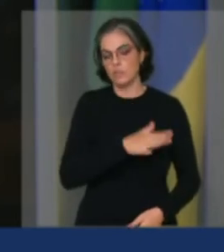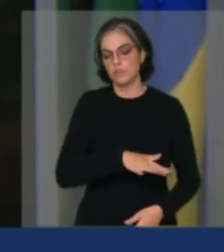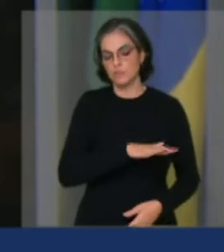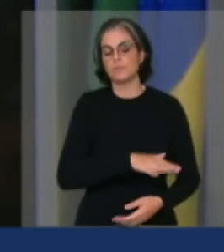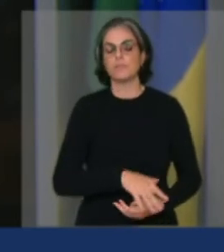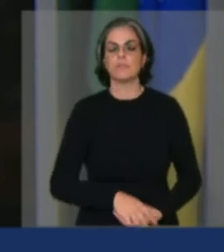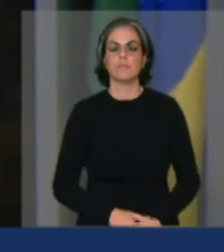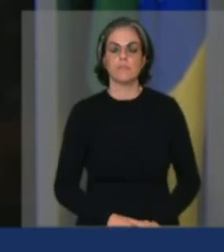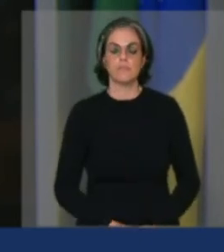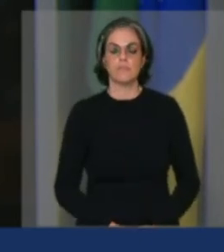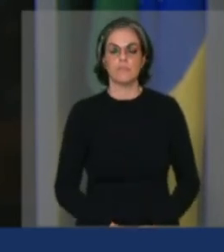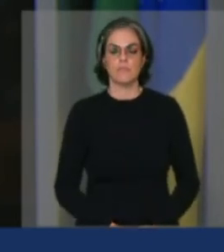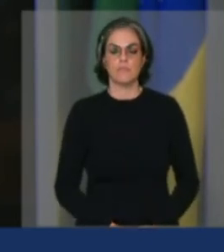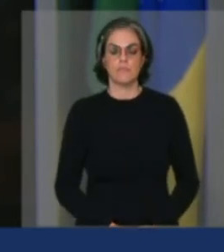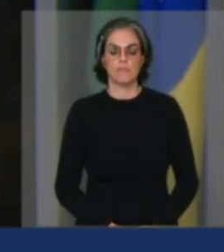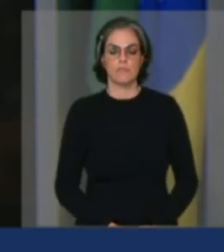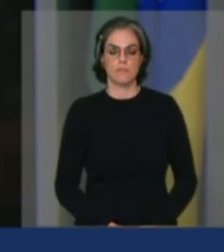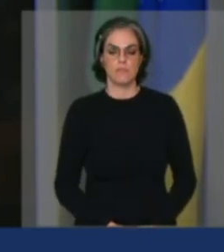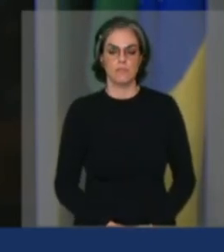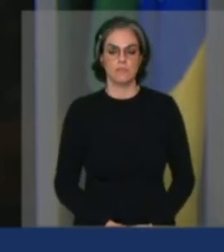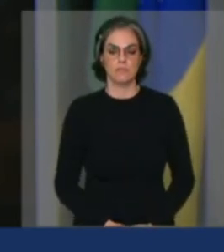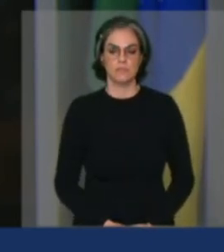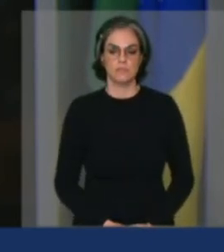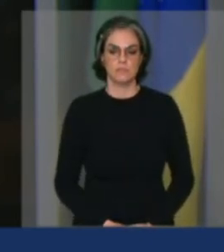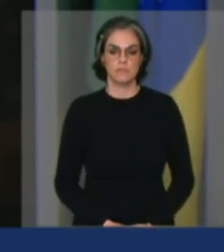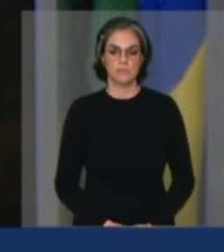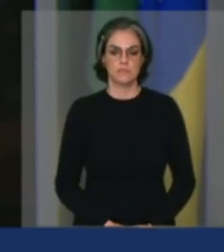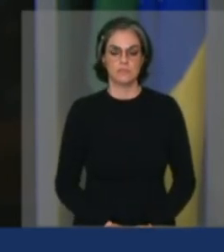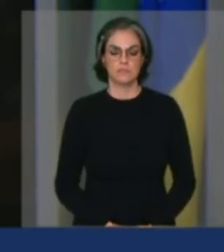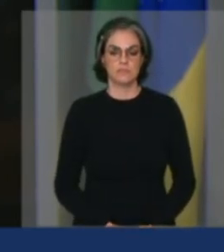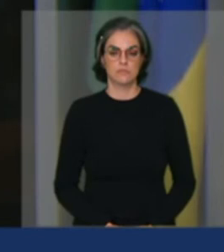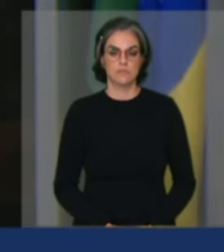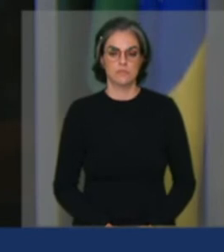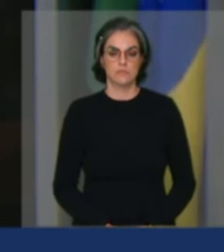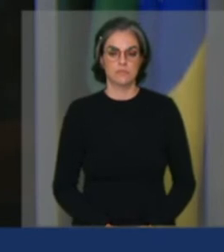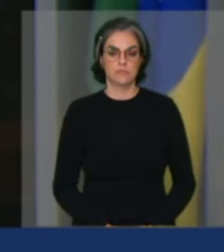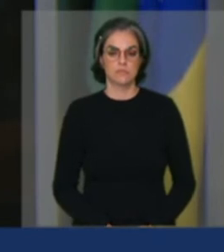MESMO DA... DA ECONOMIA NÉ , QUE... PARA SE REALIZAR UM NOVO CONCURSO PÚBLICO, SERIA